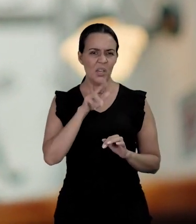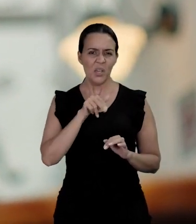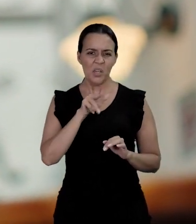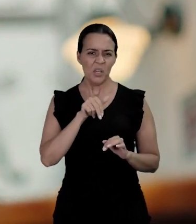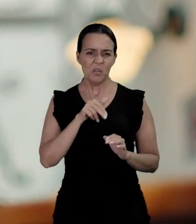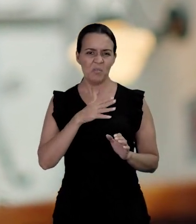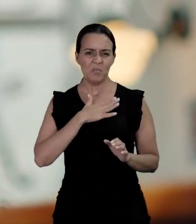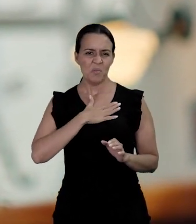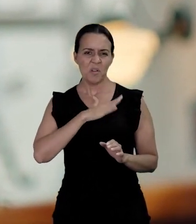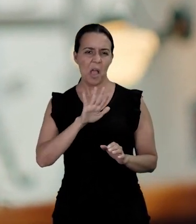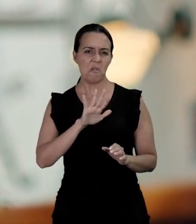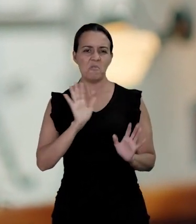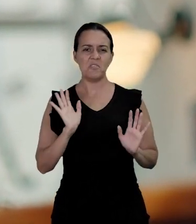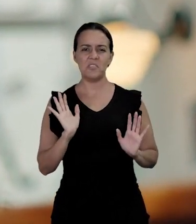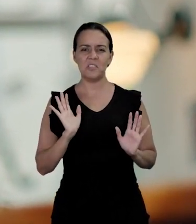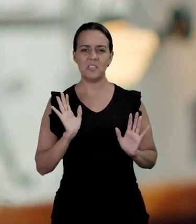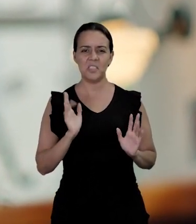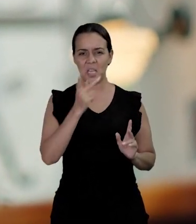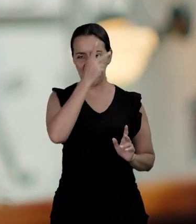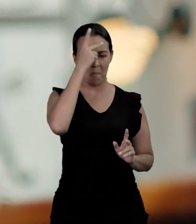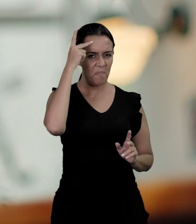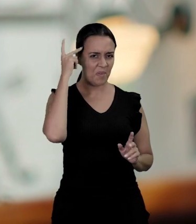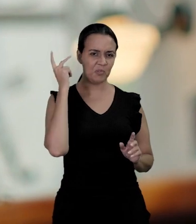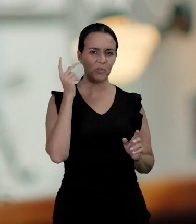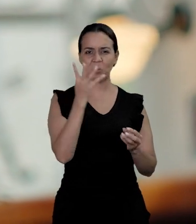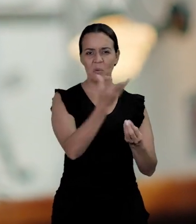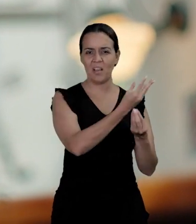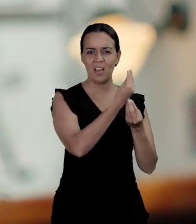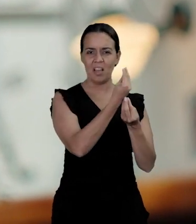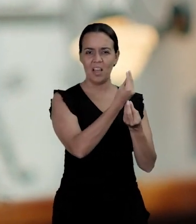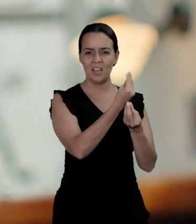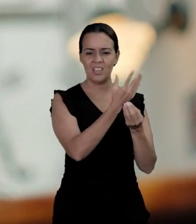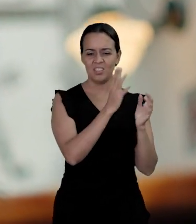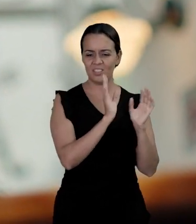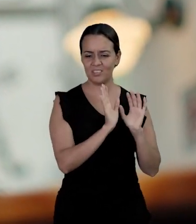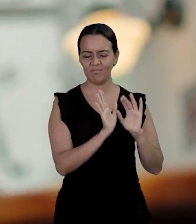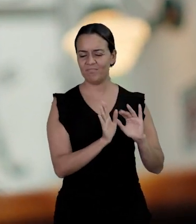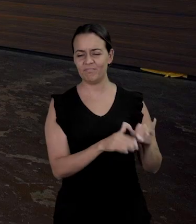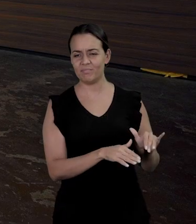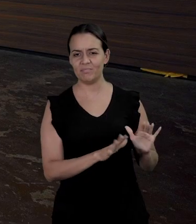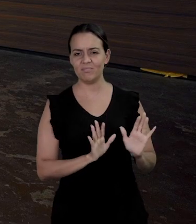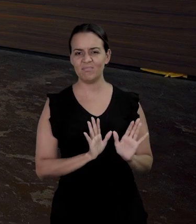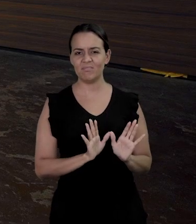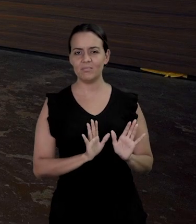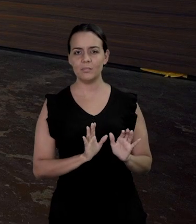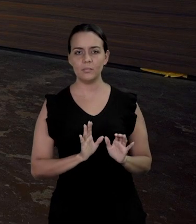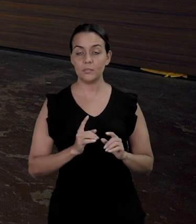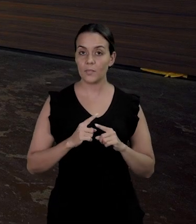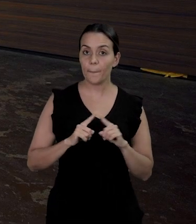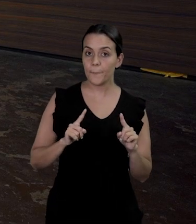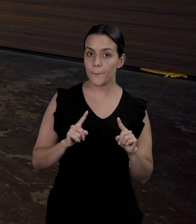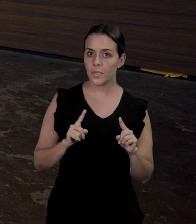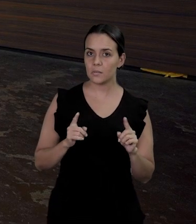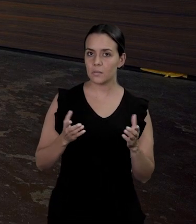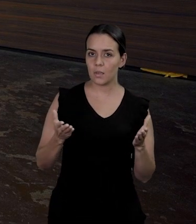novela, filme, ouvindo música e tudo mais. Mas agora a gente não vai ter que pagar esses artistas,